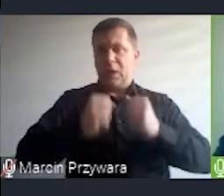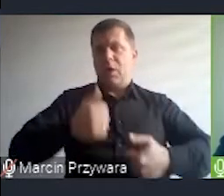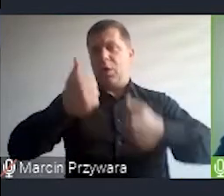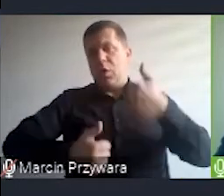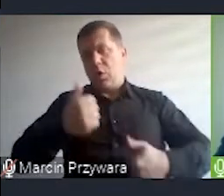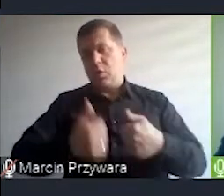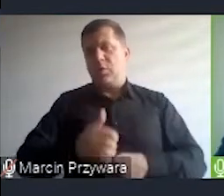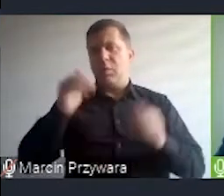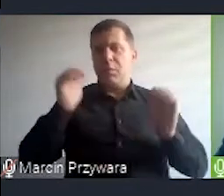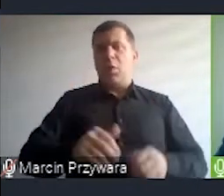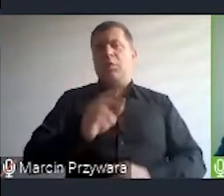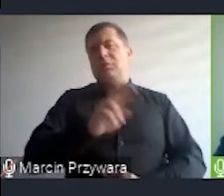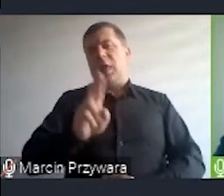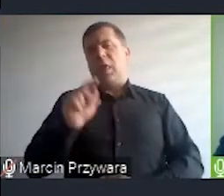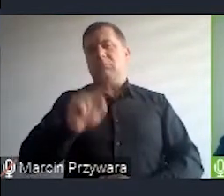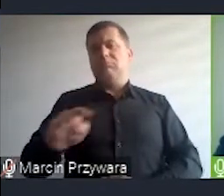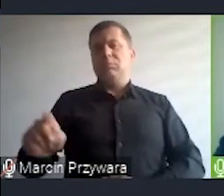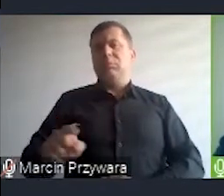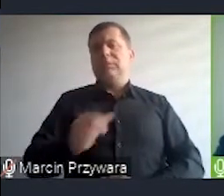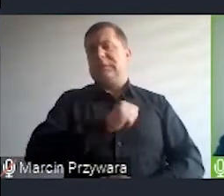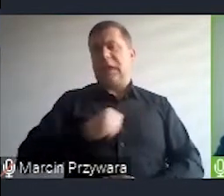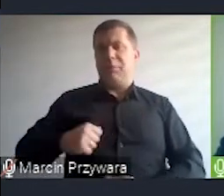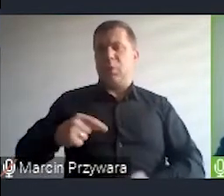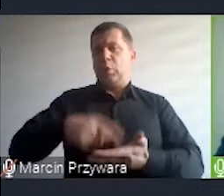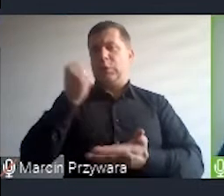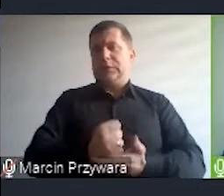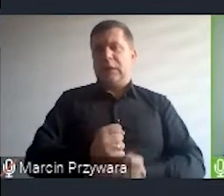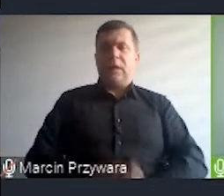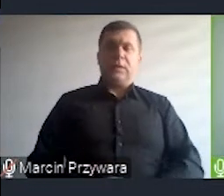może pewne rzeczy w tym zakresie samodzielnie ustalać,